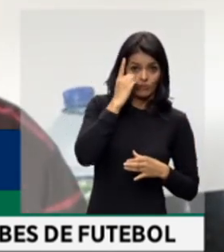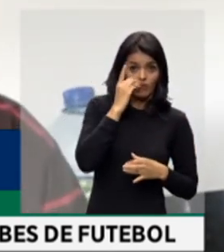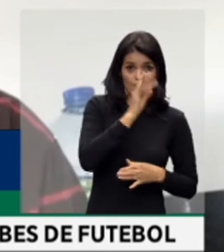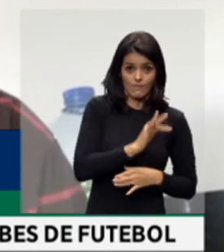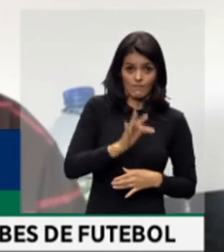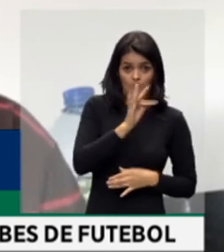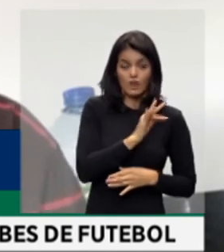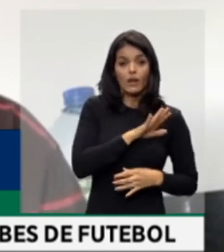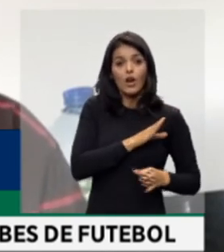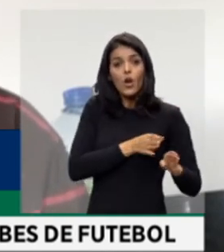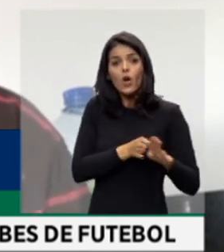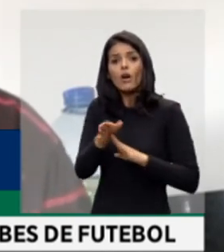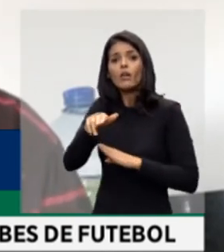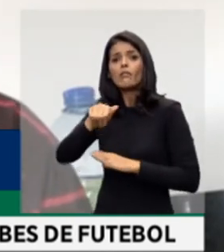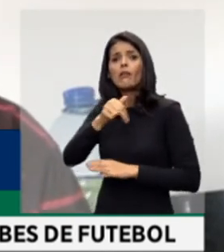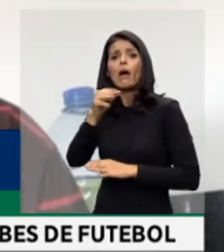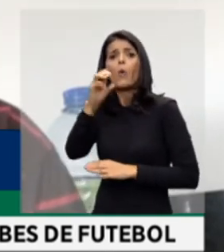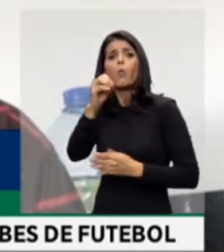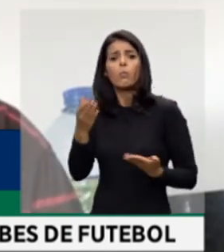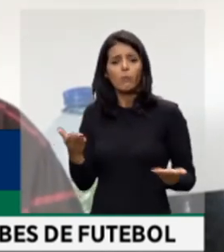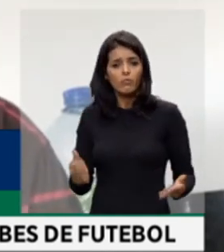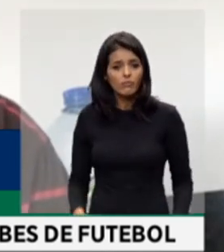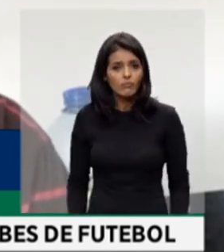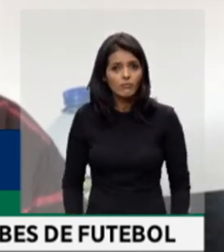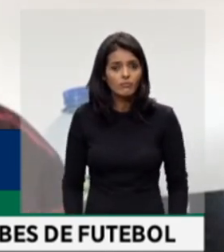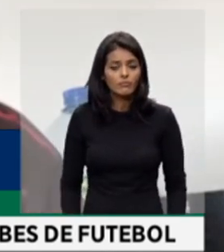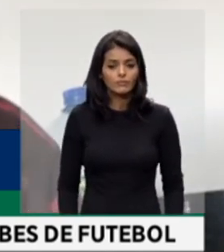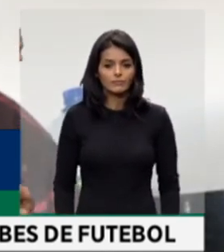VALOR IRRISÓRIO. E AQUI A BANCADA DO POVO... A MAIORIA ESTÁ ORIENTANDO CONTRÁRIO